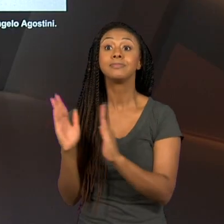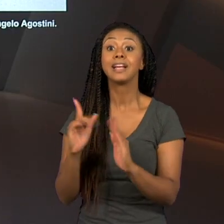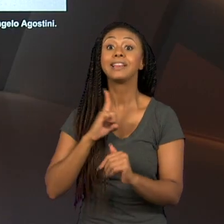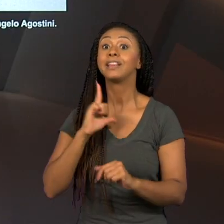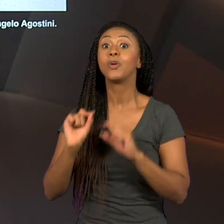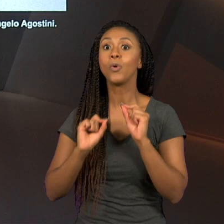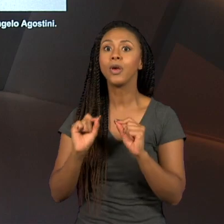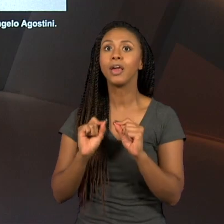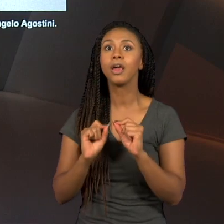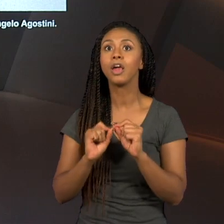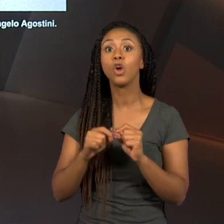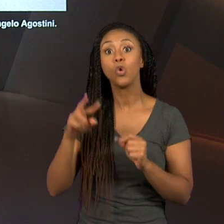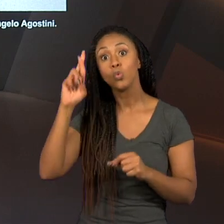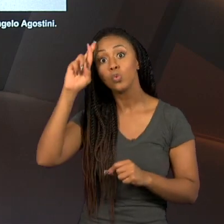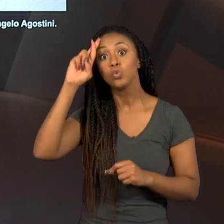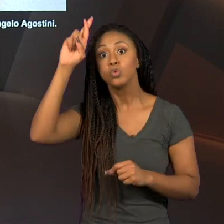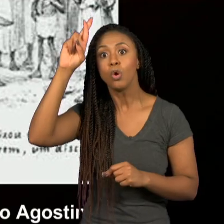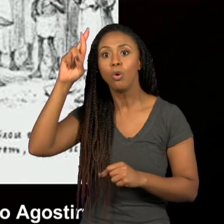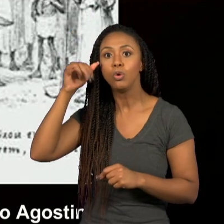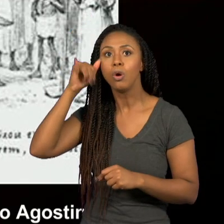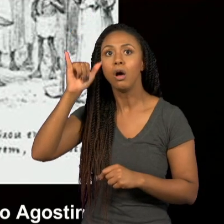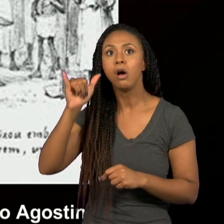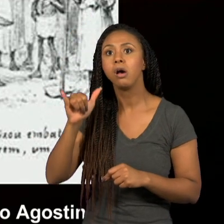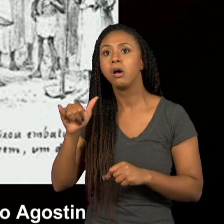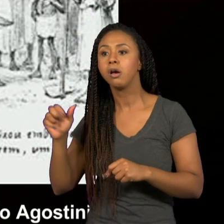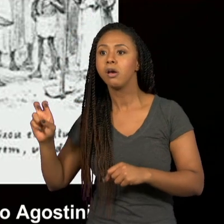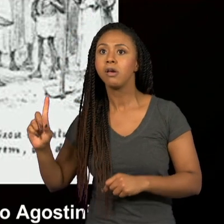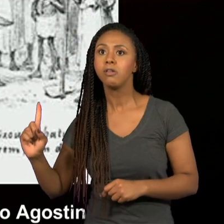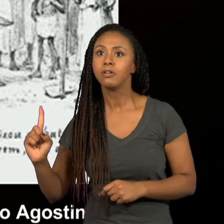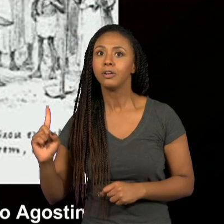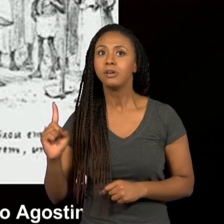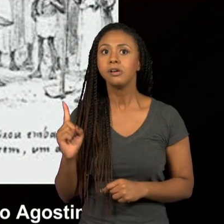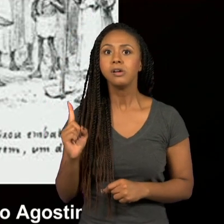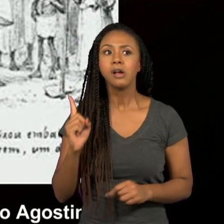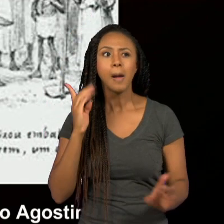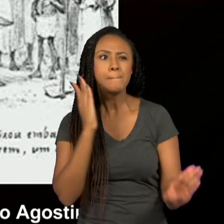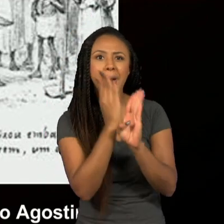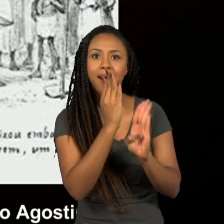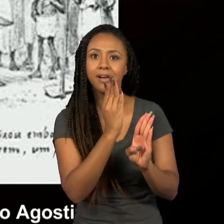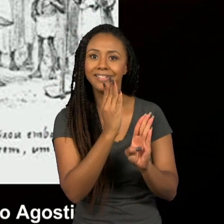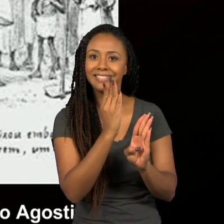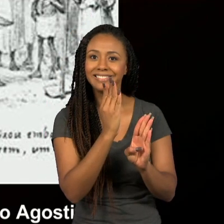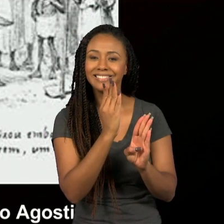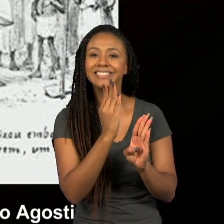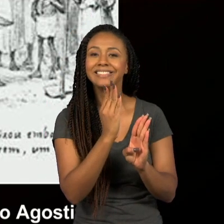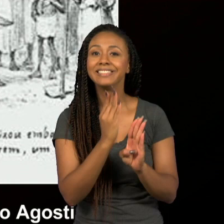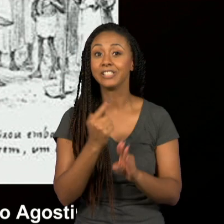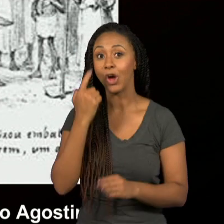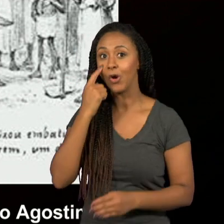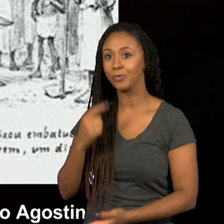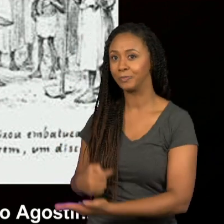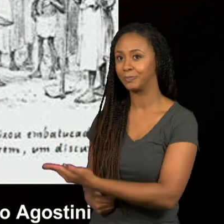FLAGRANDO ESSA CENA. INCLUSIVE AQUI, EU VOU LER PRA VOCÊS, TÁ ESCRITO ASSIM NA CHARGE: "UM